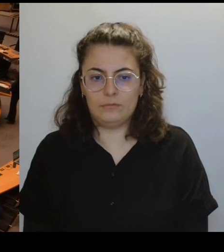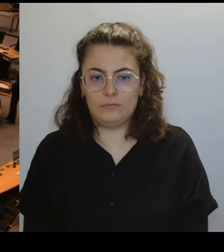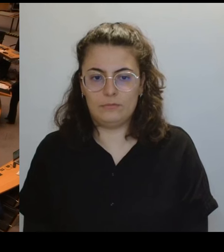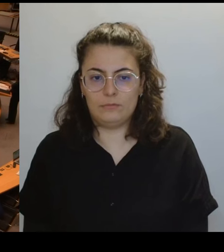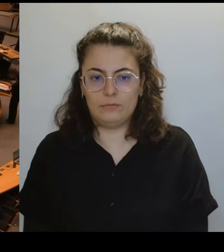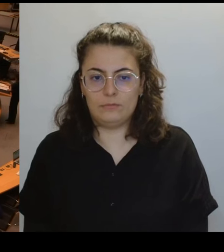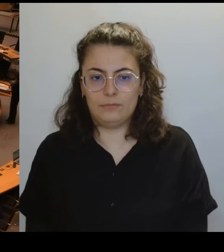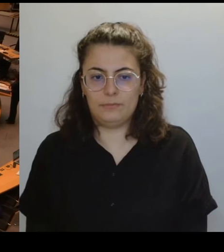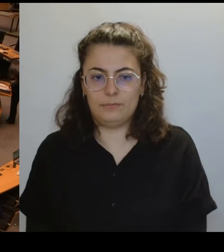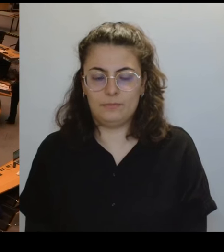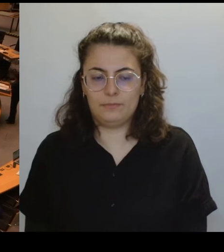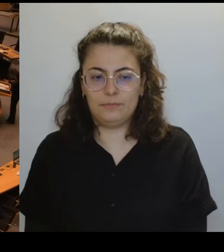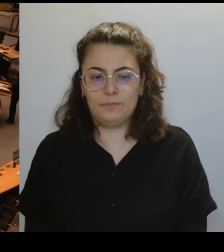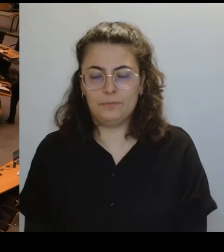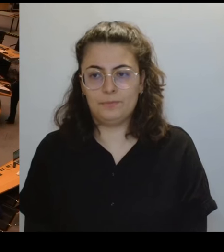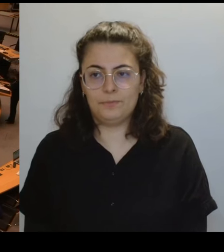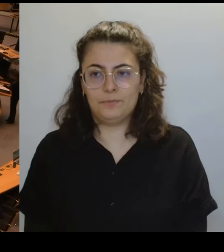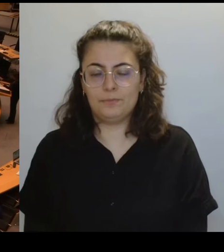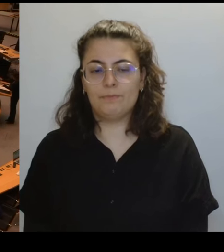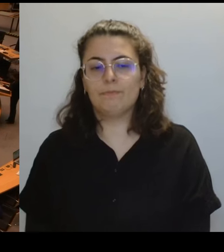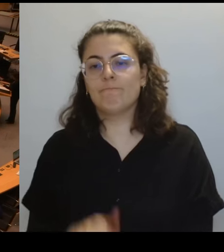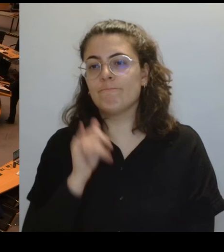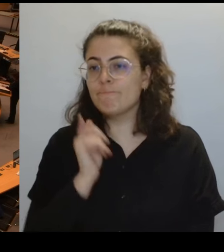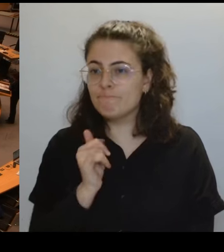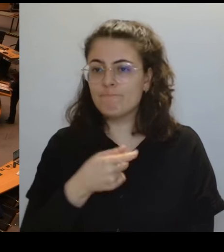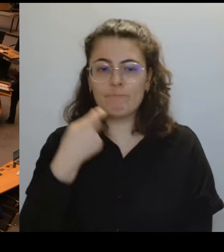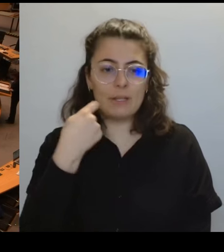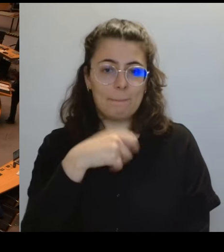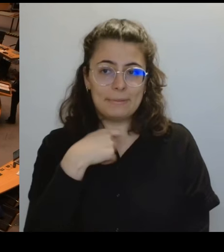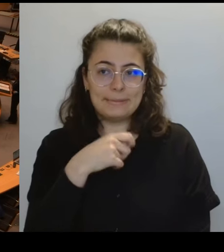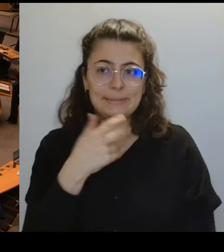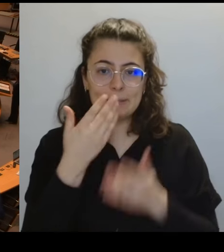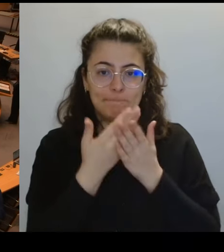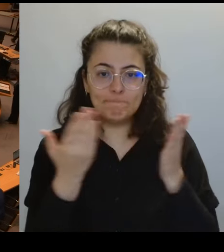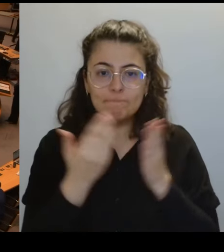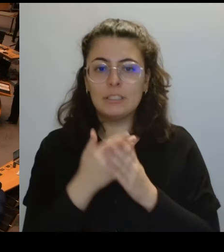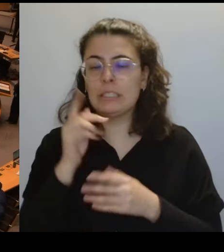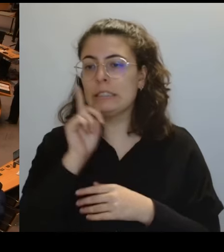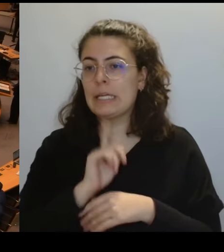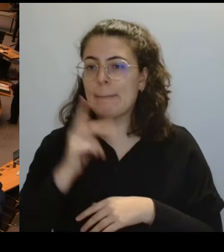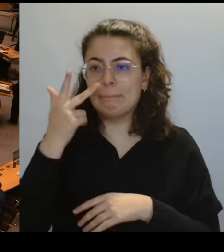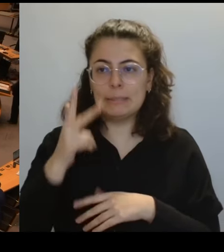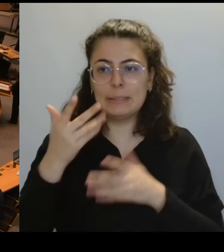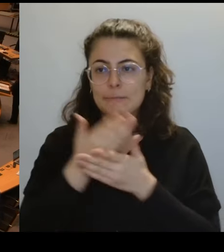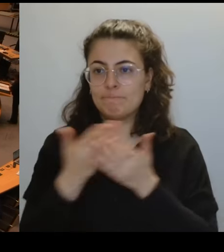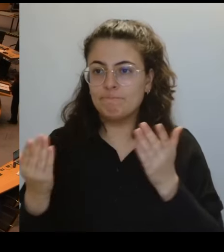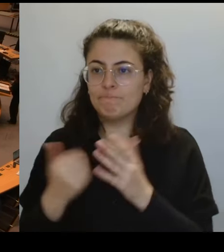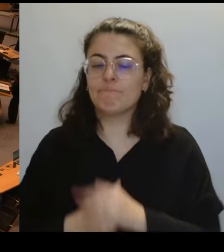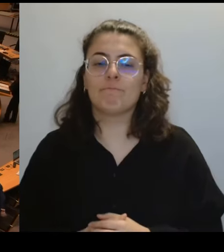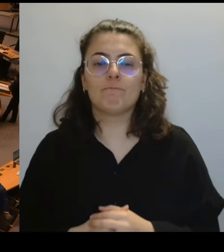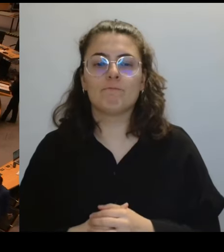(Rednerwechsel) Herr Präsident! Meine Damen und Herren! In Ihrem Antrag geht es ja vorrangig darum, Einrichtungen wie